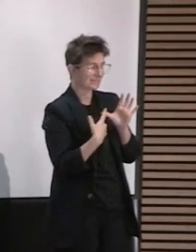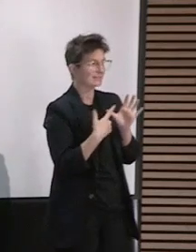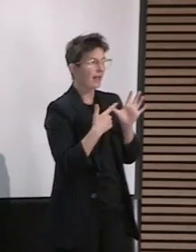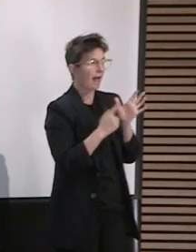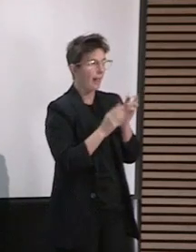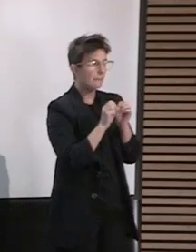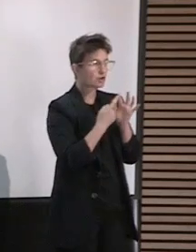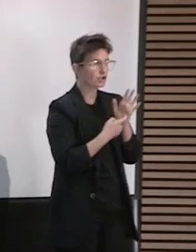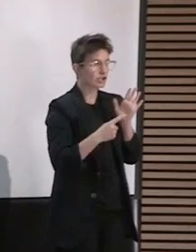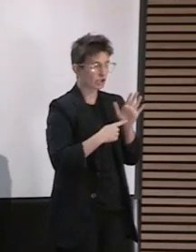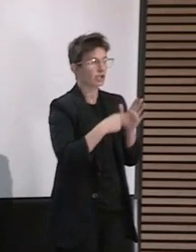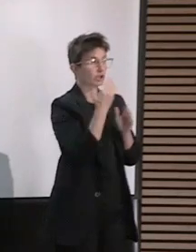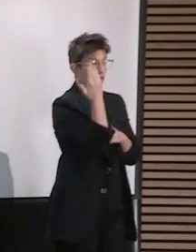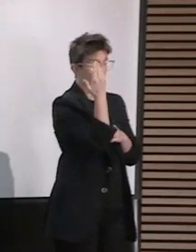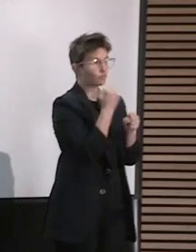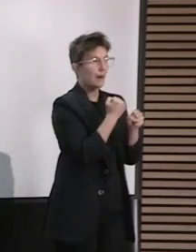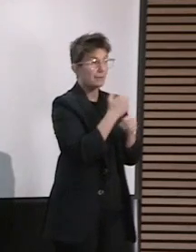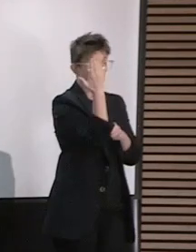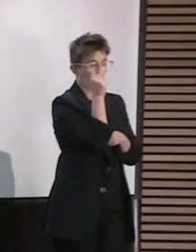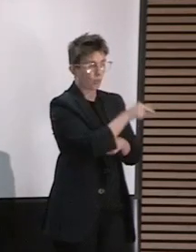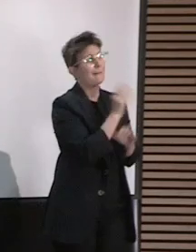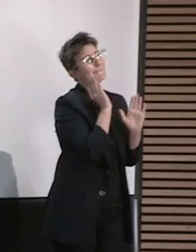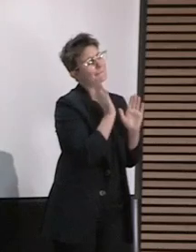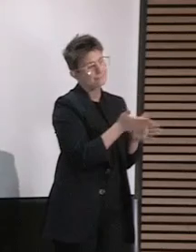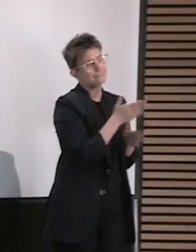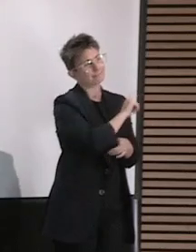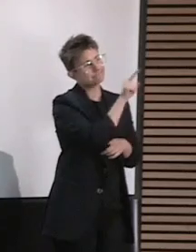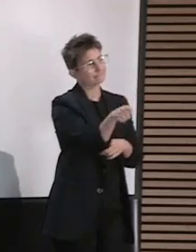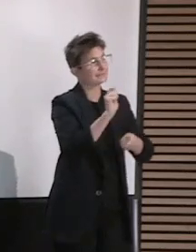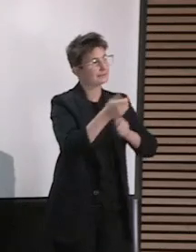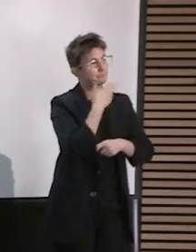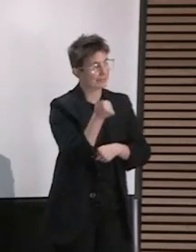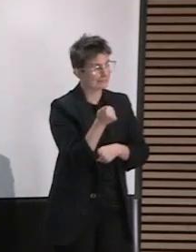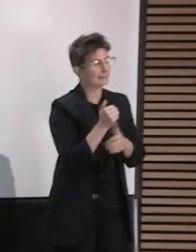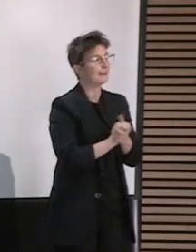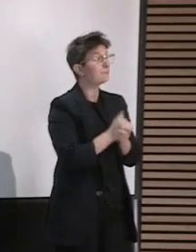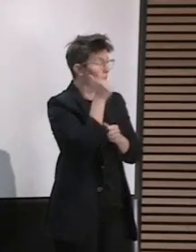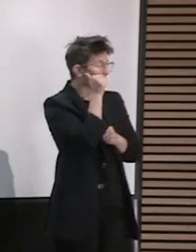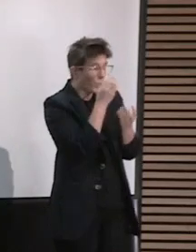ko Mt Roskill Te Hahi Rongonui mo te Rongopai me te Hahi Moteatea Albert ranei, hiahia